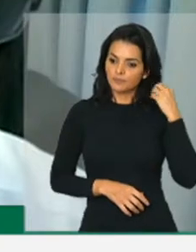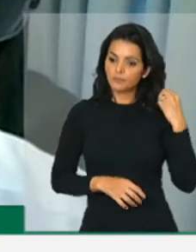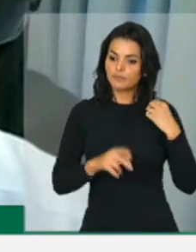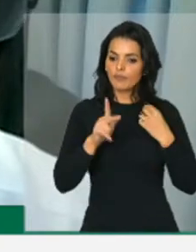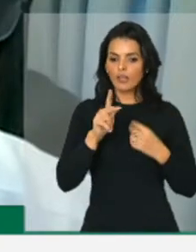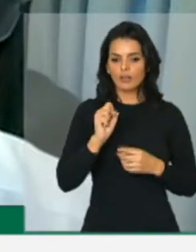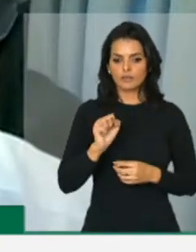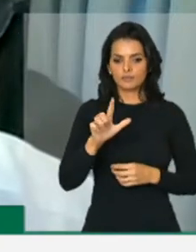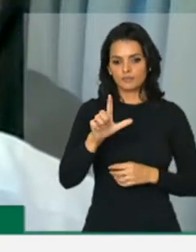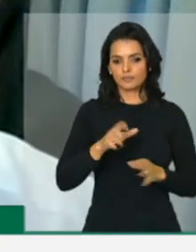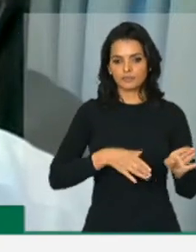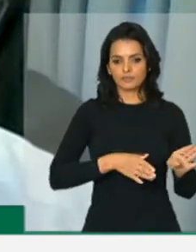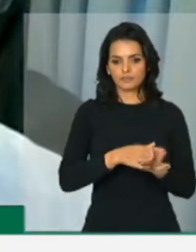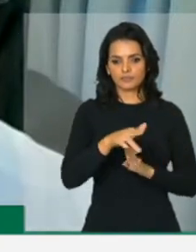PRESIDENTE, O PT ORIENTA SIM AO DESTAQUE DO PSOL, AO